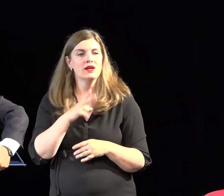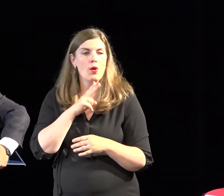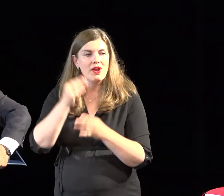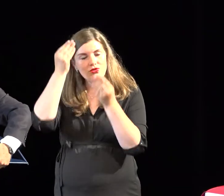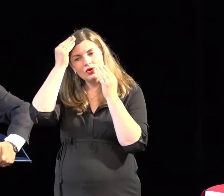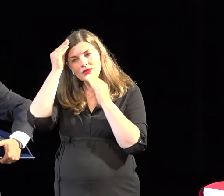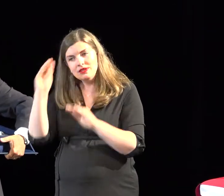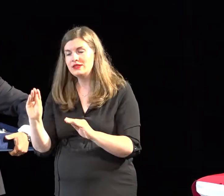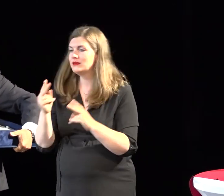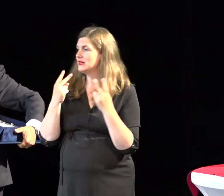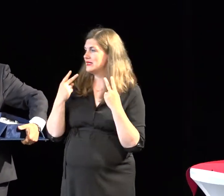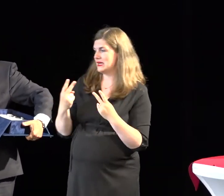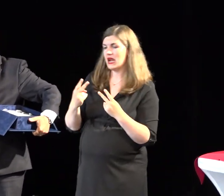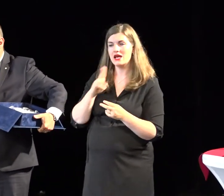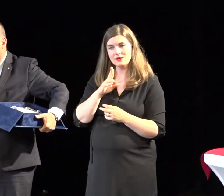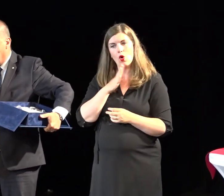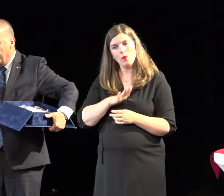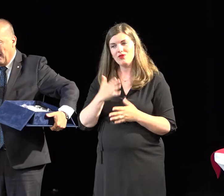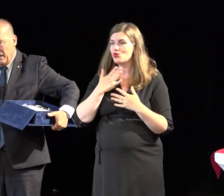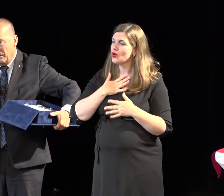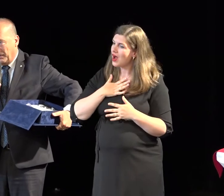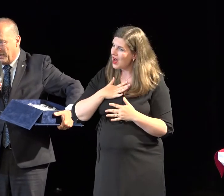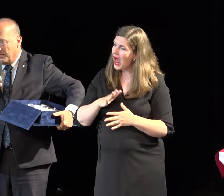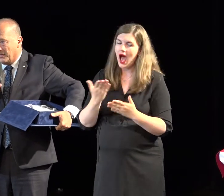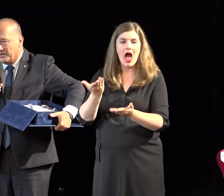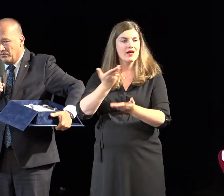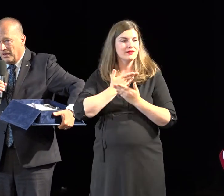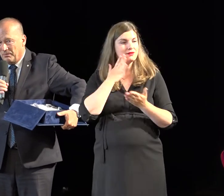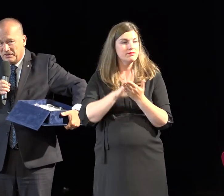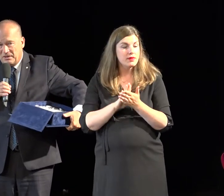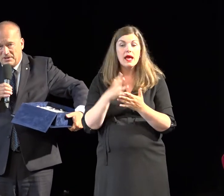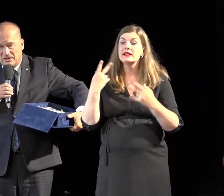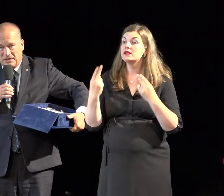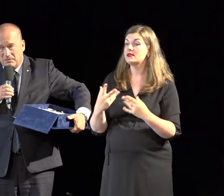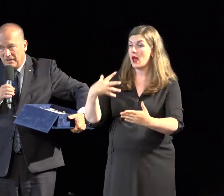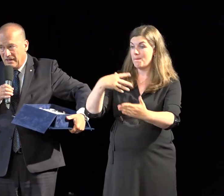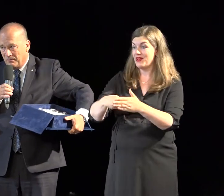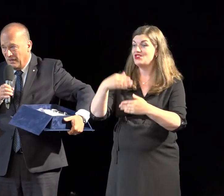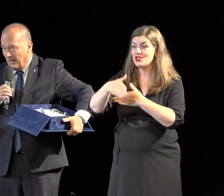jsem za něho velmi rád a samozřejmě patří městu, ale patří především lidem,